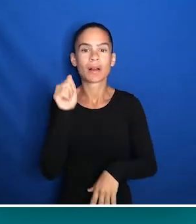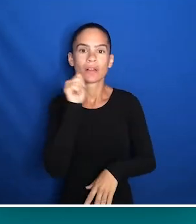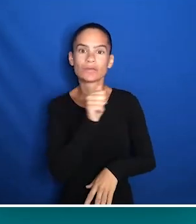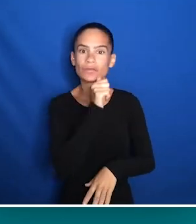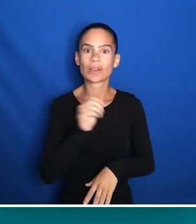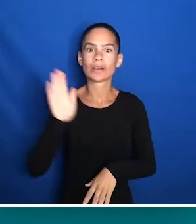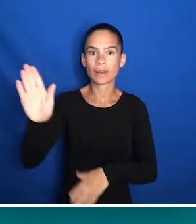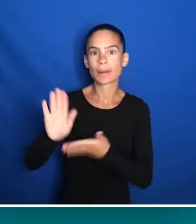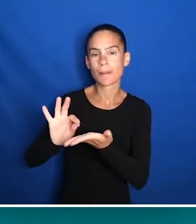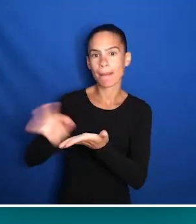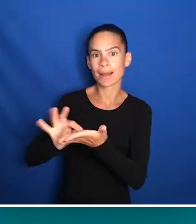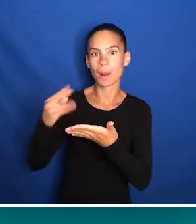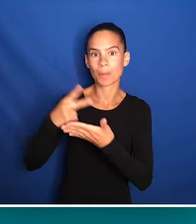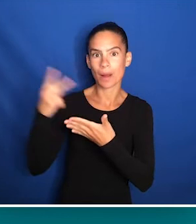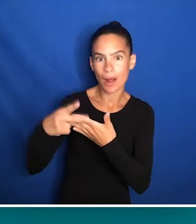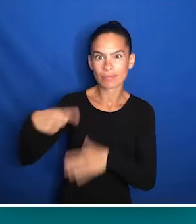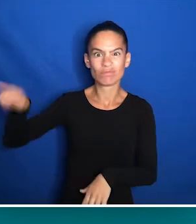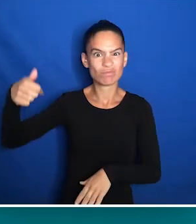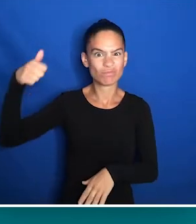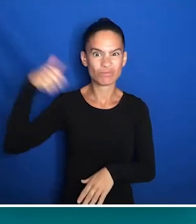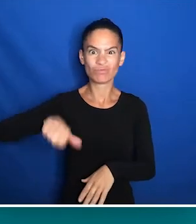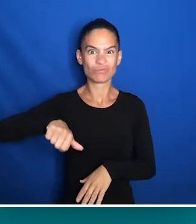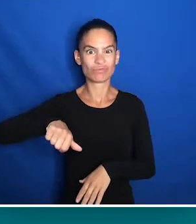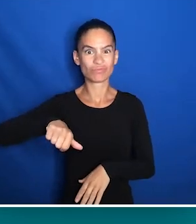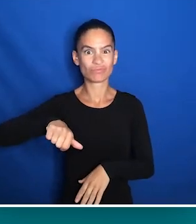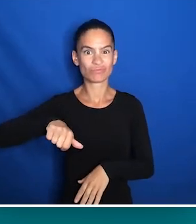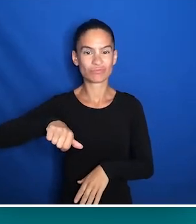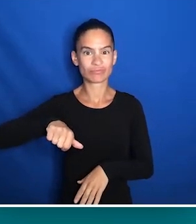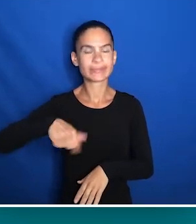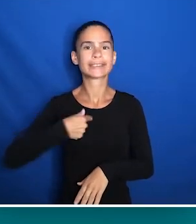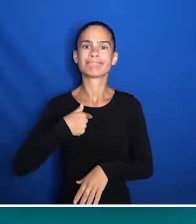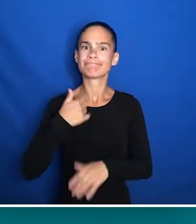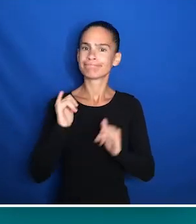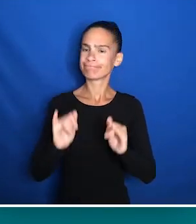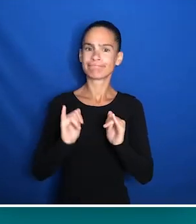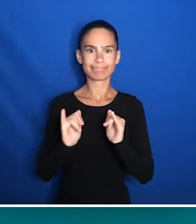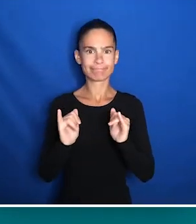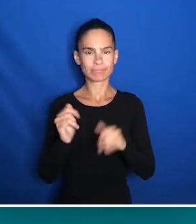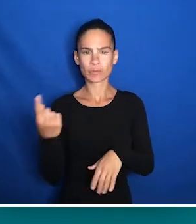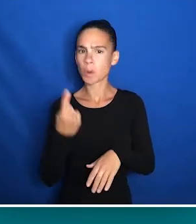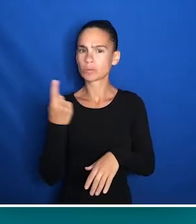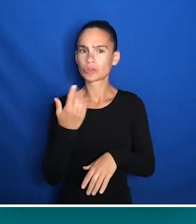a través del programa Medicaid de Arizona, y la silla de ruedas eléctrica se me fue negada. Creo que siempre debe ser,